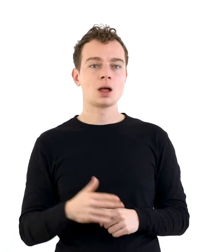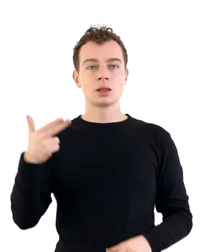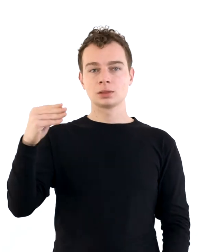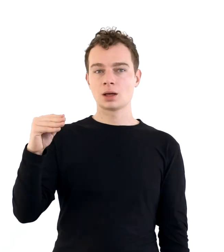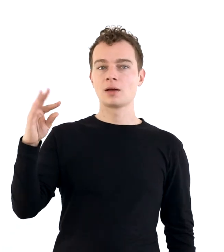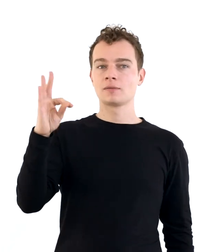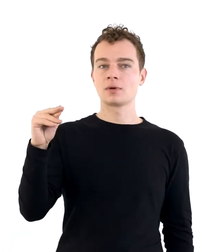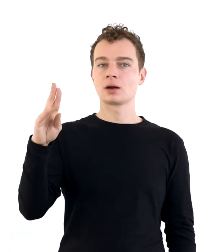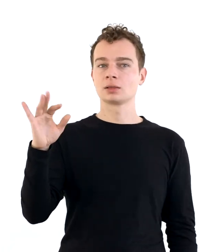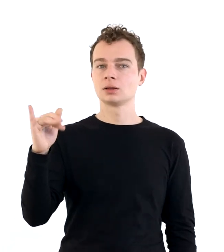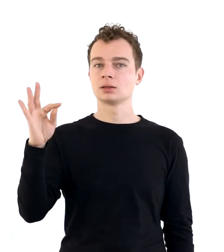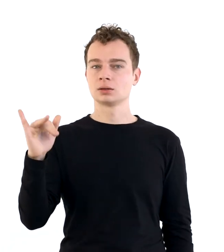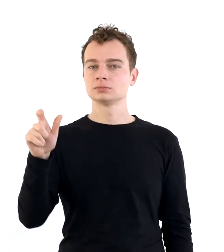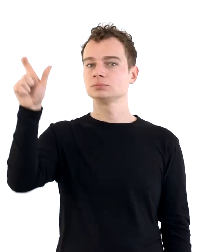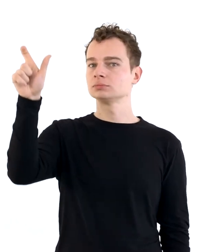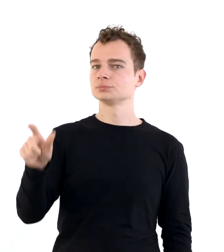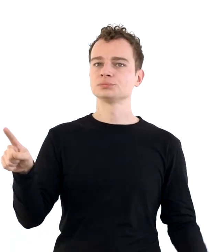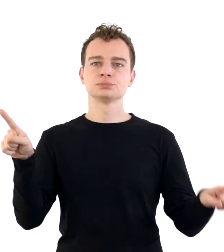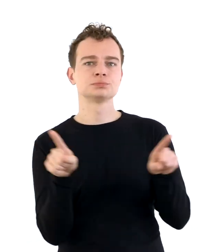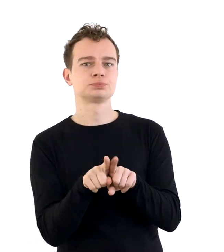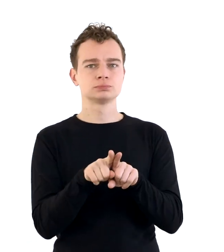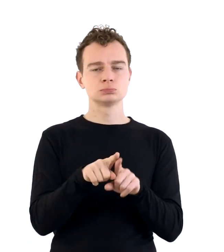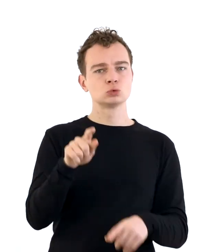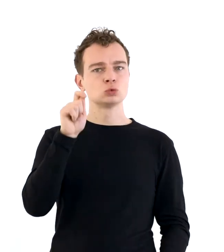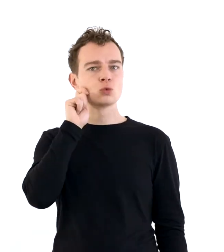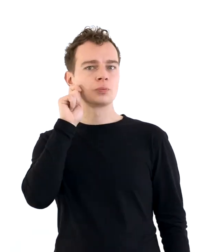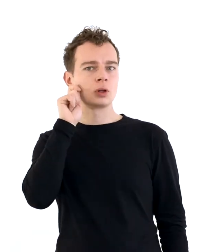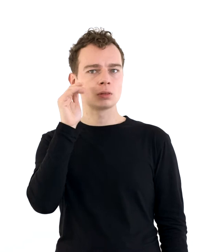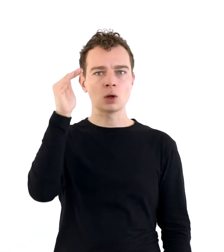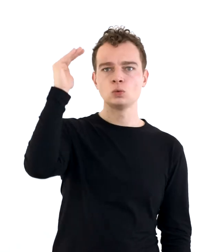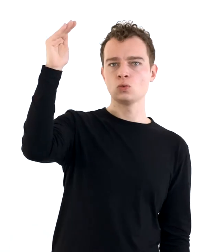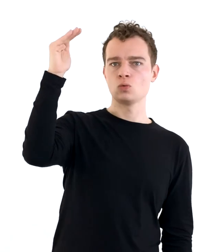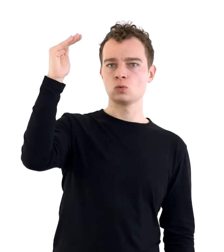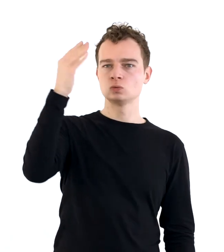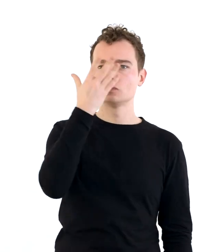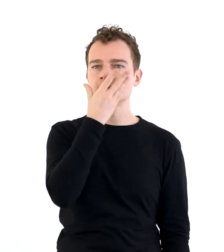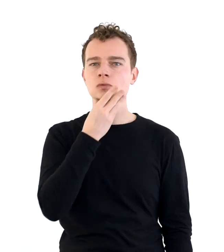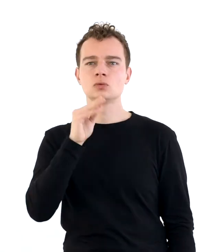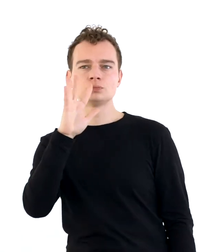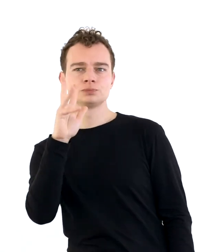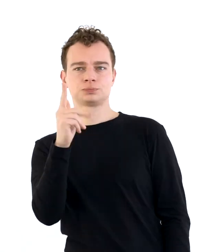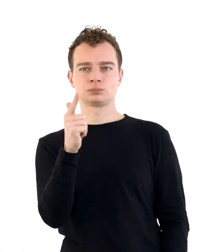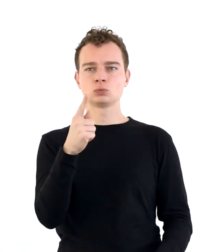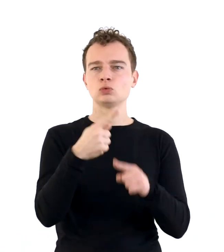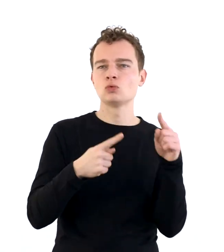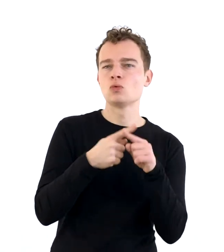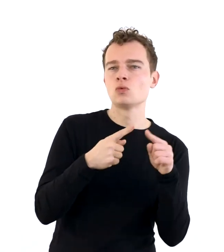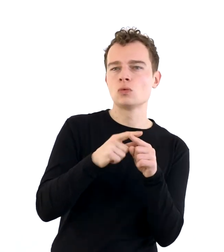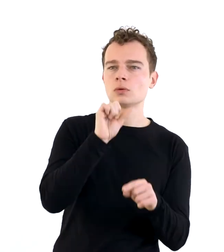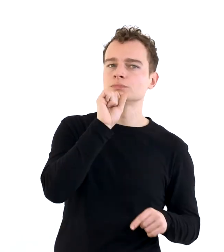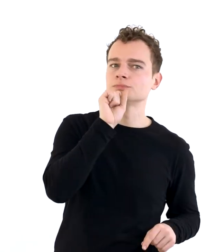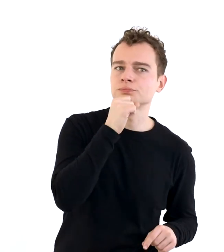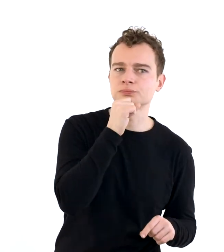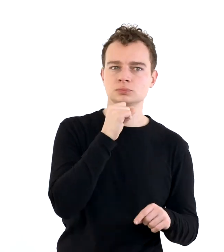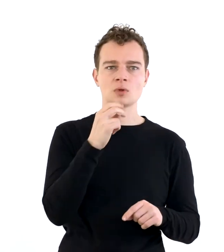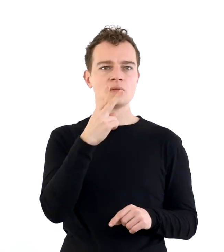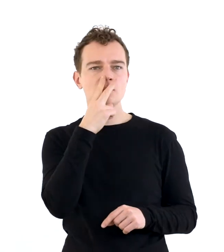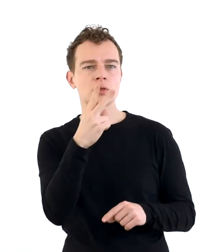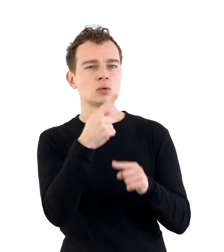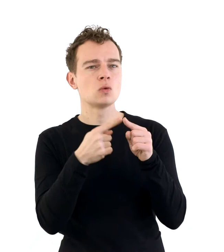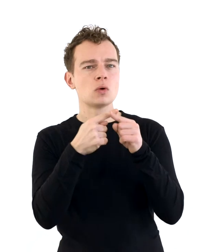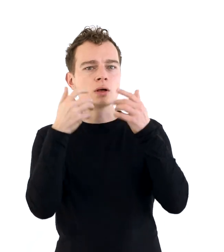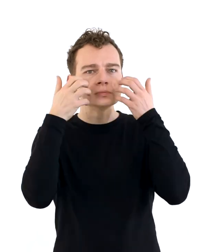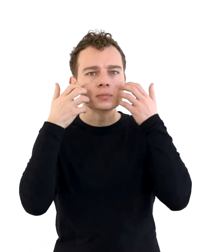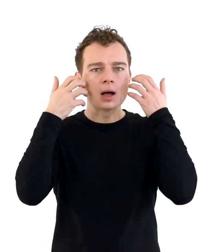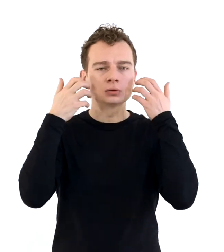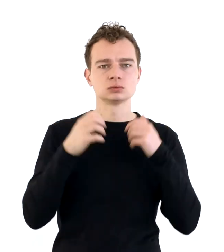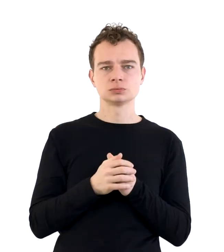Nefertiti jest tu przedstawiona jako dorosła, pełna wdzięku kobieta, lekko starzejąca się (widoczne lekkie zmarszczki).